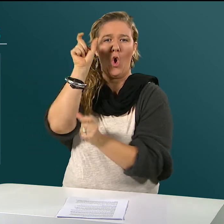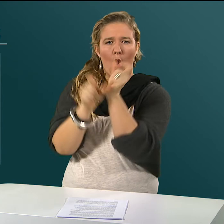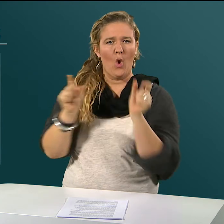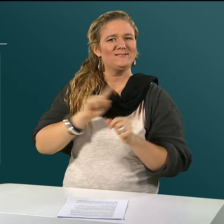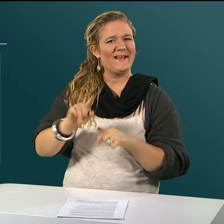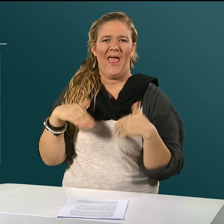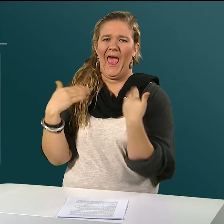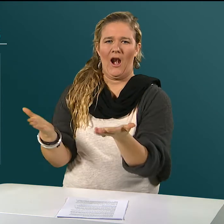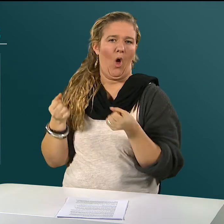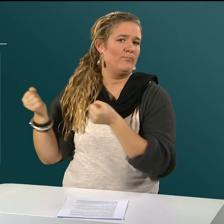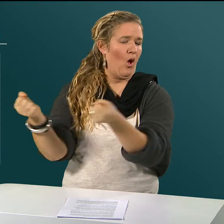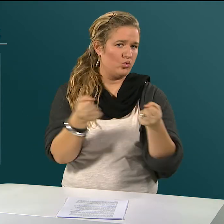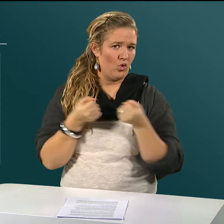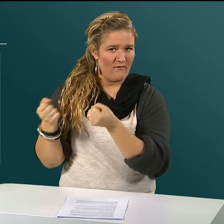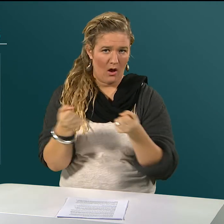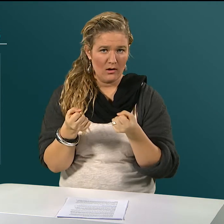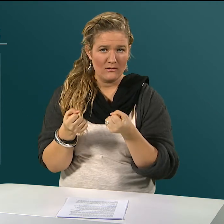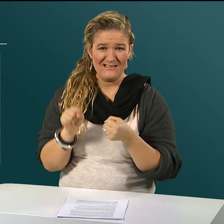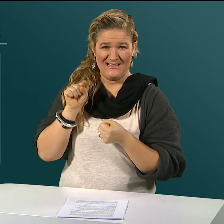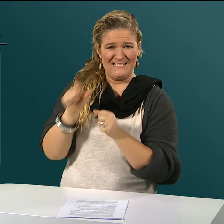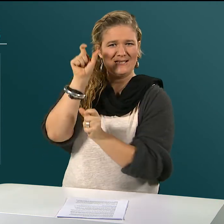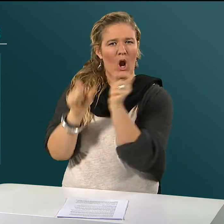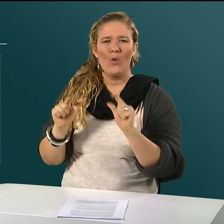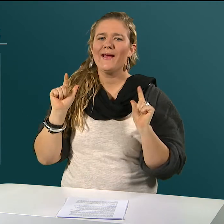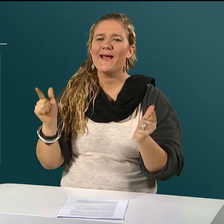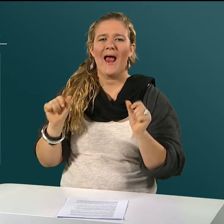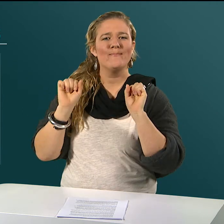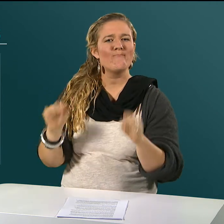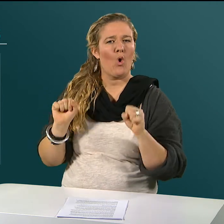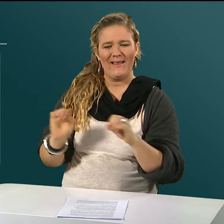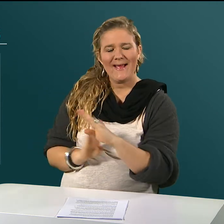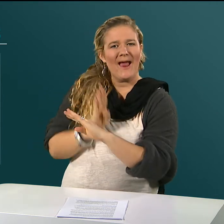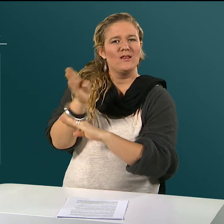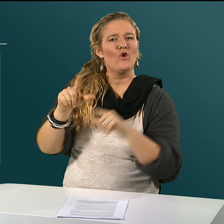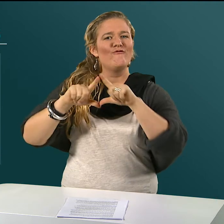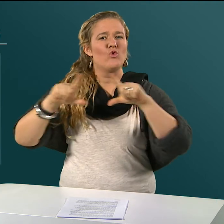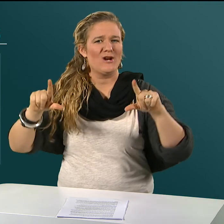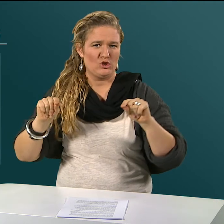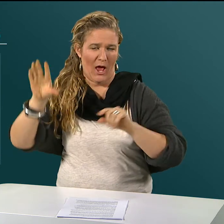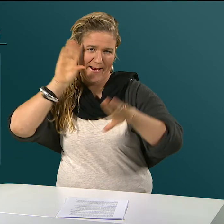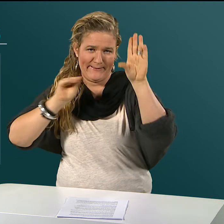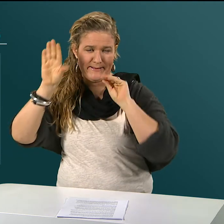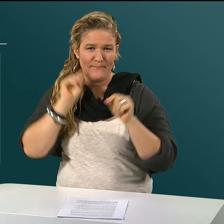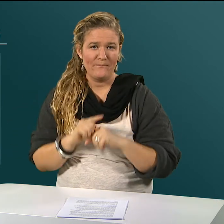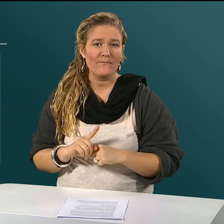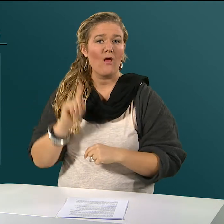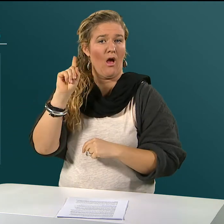dürfen sich Gehörlose nicht hinters Steuer setzen. Sie haben nicht die Möglichkeit den Führerschein zu machen.